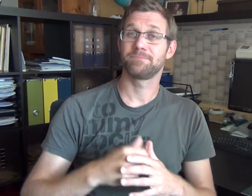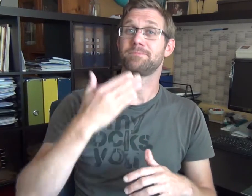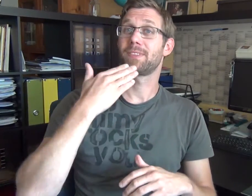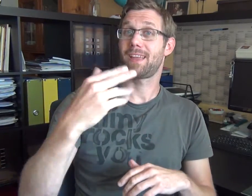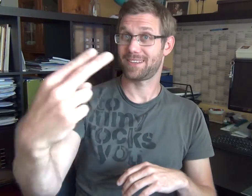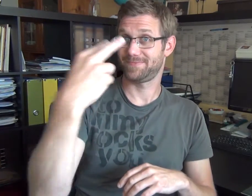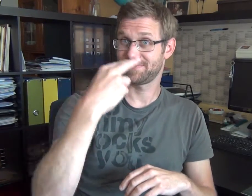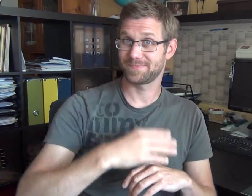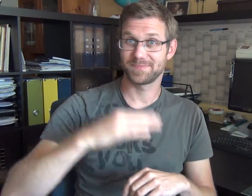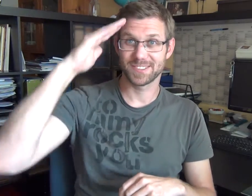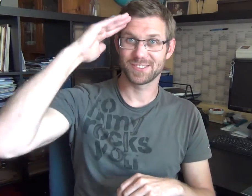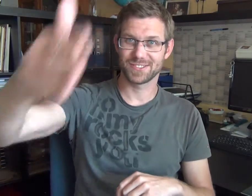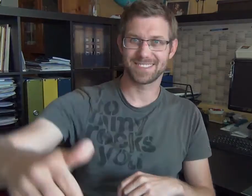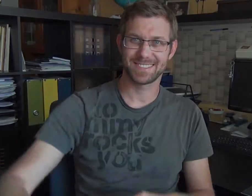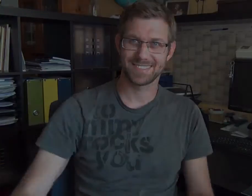Danke fürs Zuschauen! Tschüss!